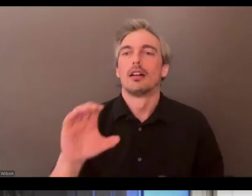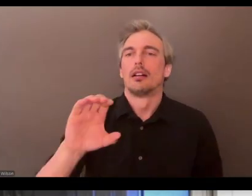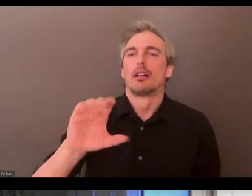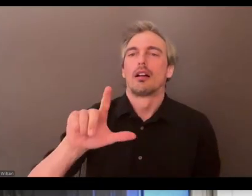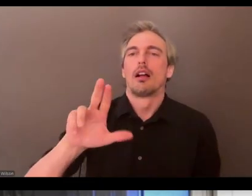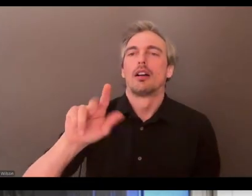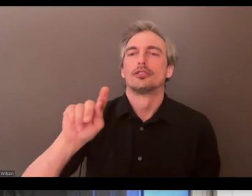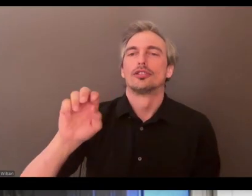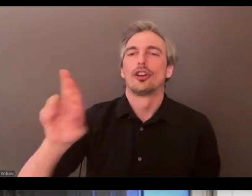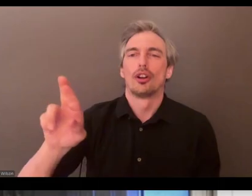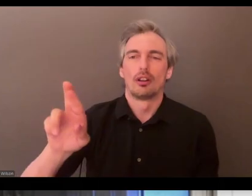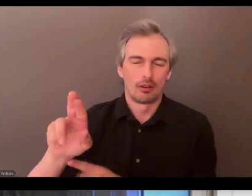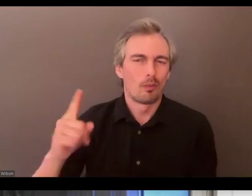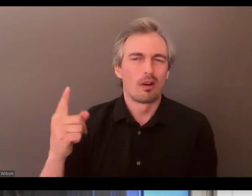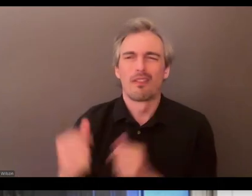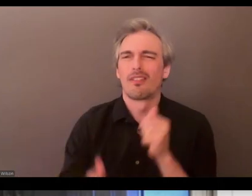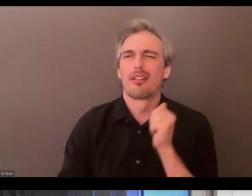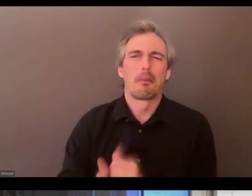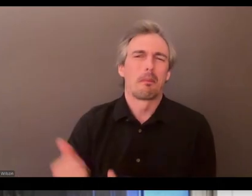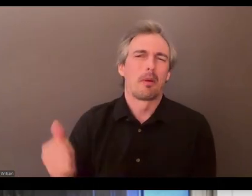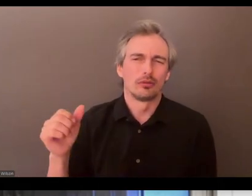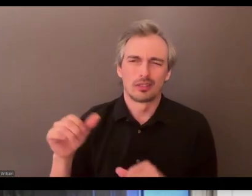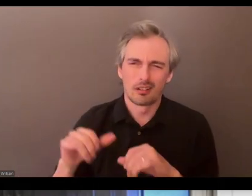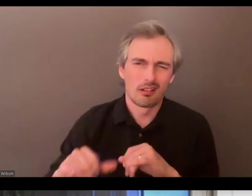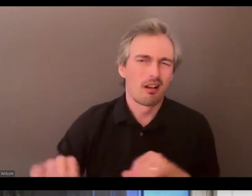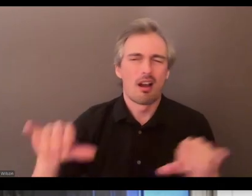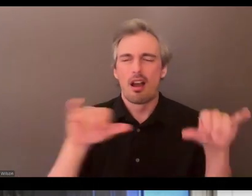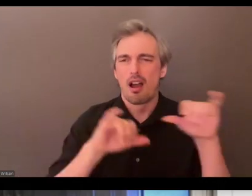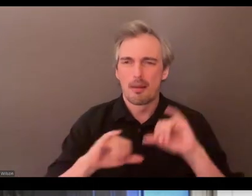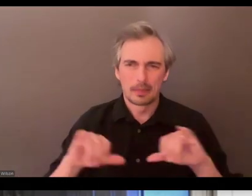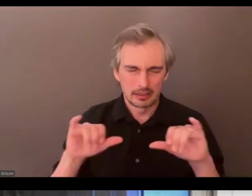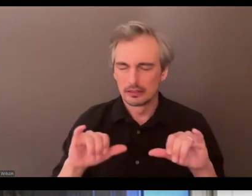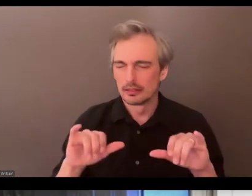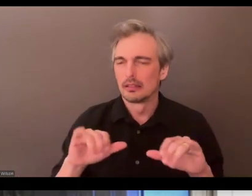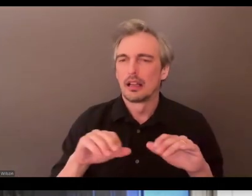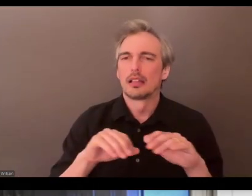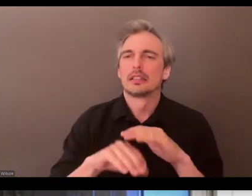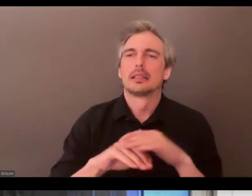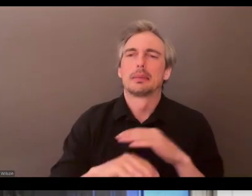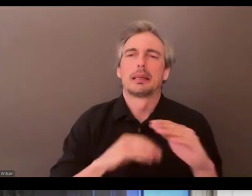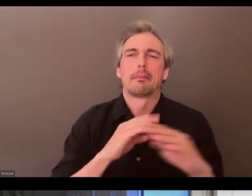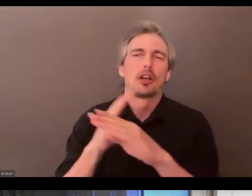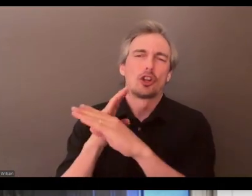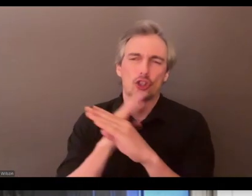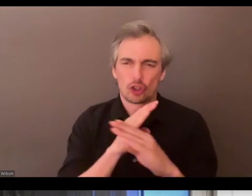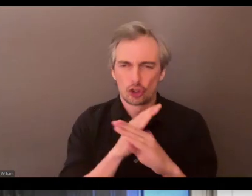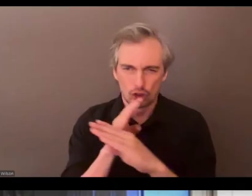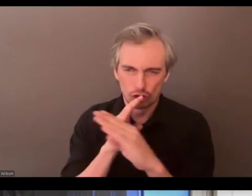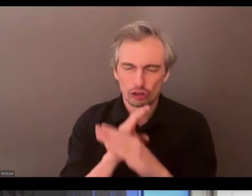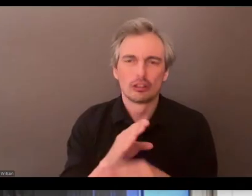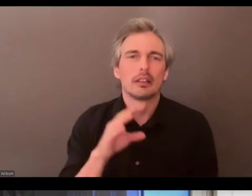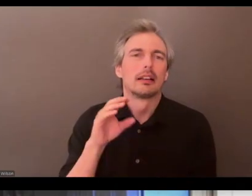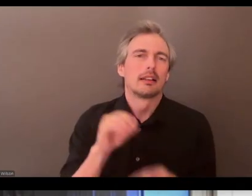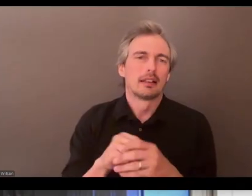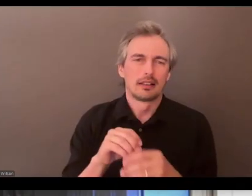数十のビジュアルがあるダッシュボ ードは、ほとんどのユ ー ザ ーが提供できる以上の認知エネルギ ーを要求します。